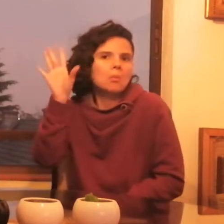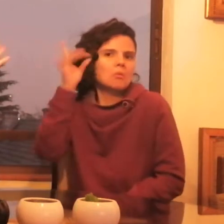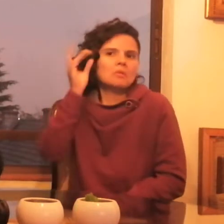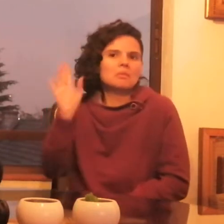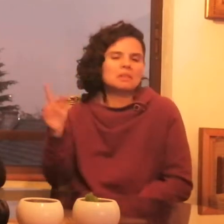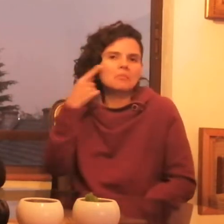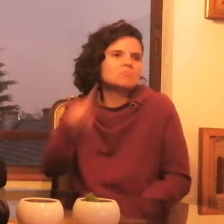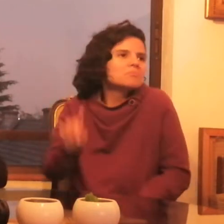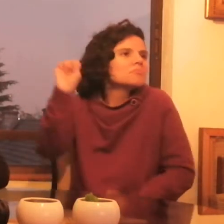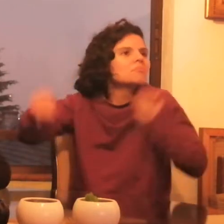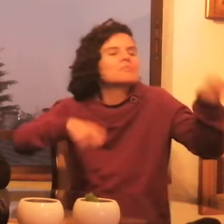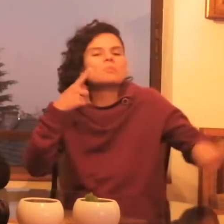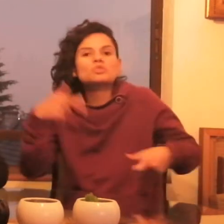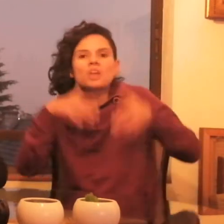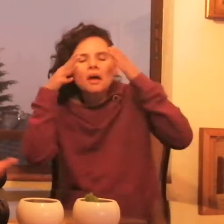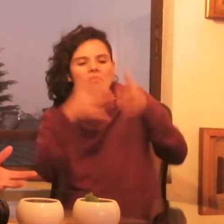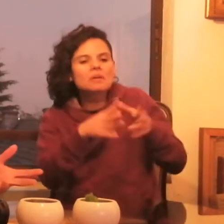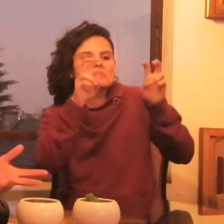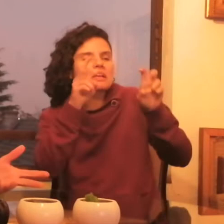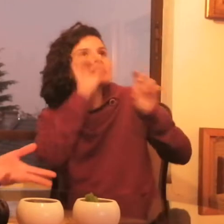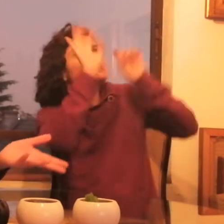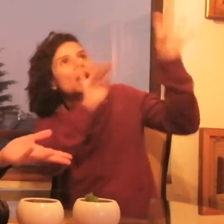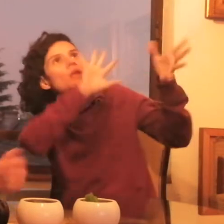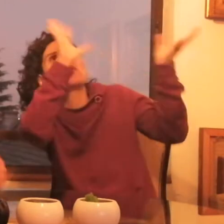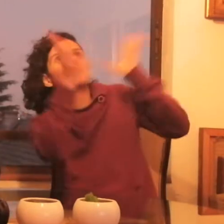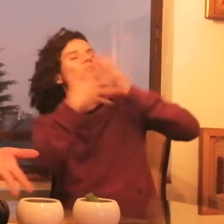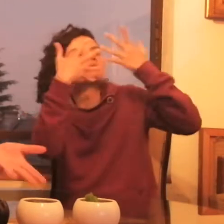otras cosas, no sé pensando en las estrellas, el universo, no sé las plantas, los